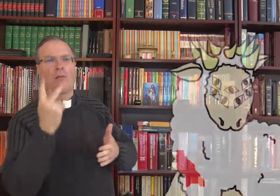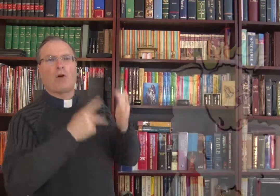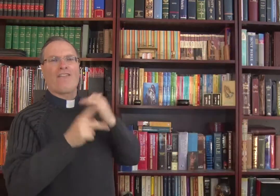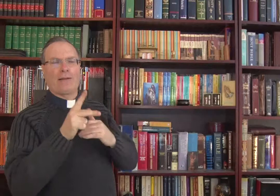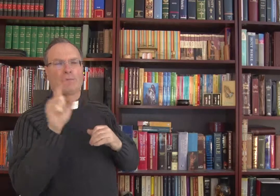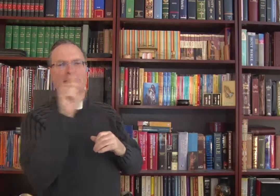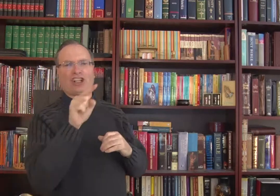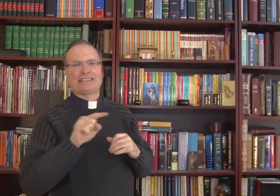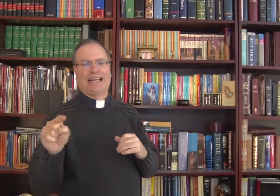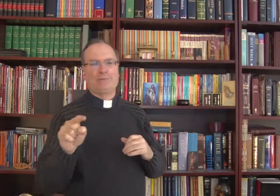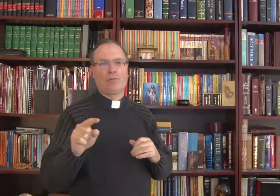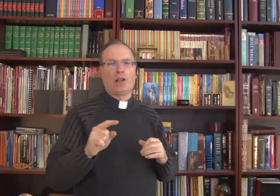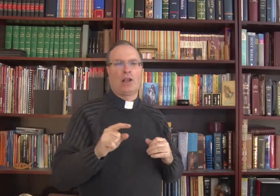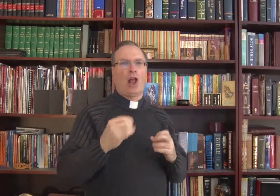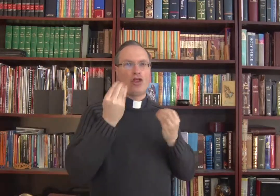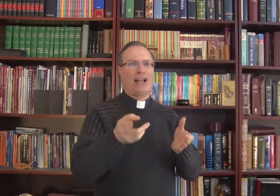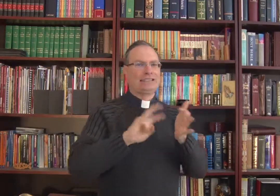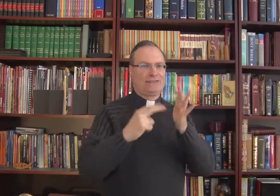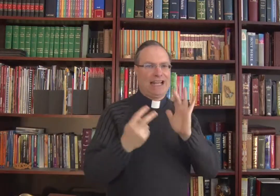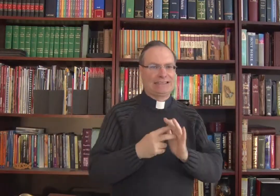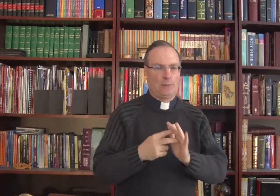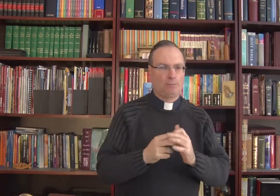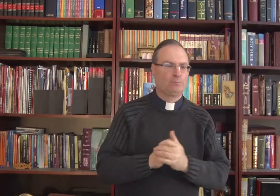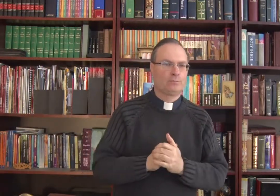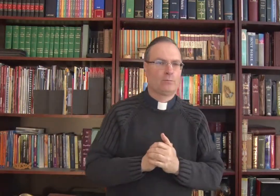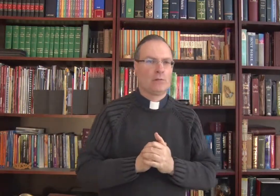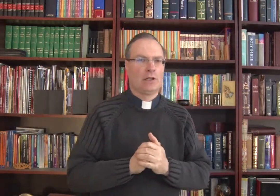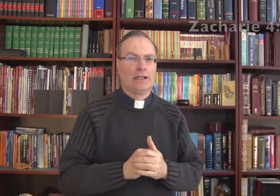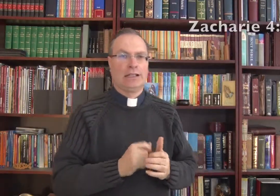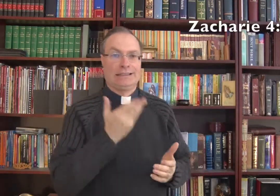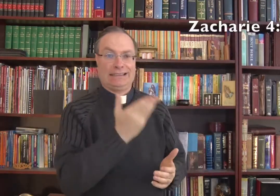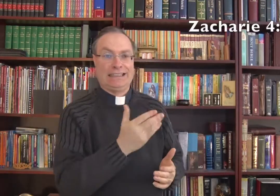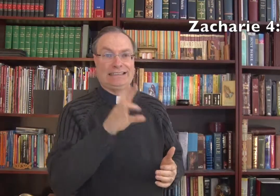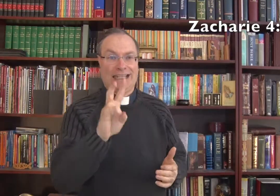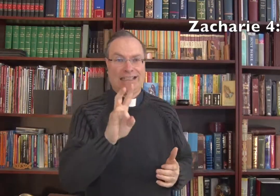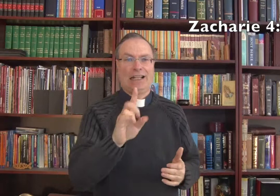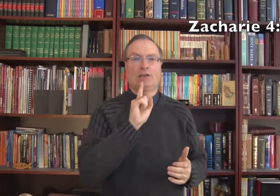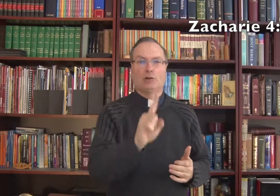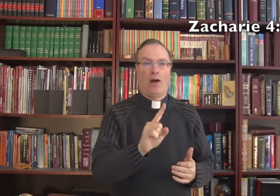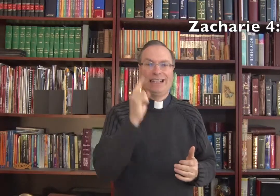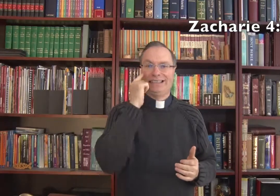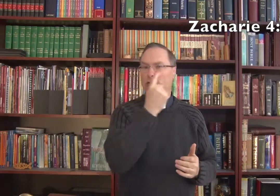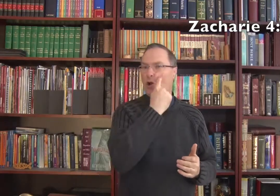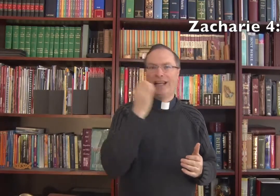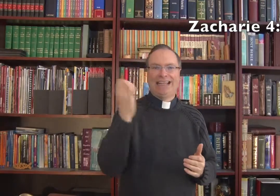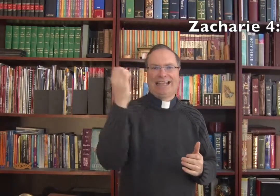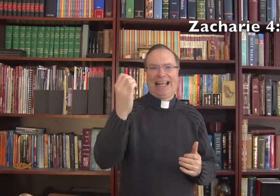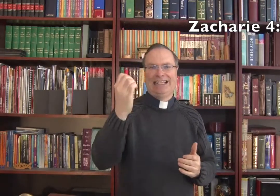Le prophète Zacharie donnait la signification: «Ces sept sont les yeux de l'Éternel,